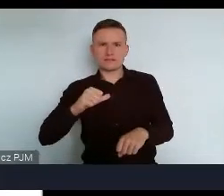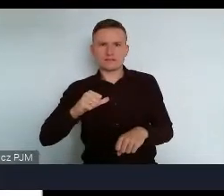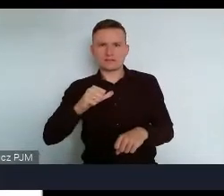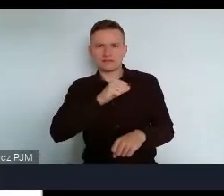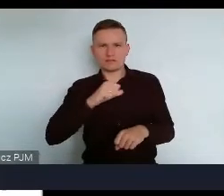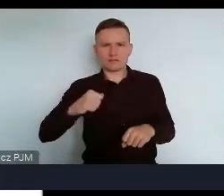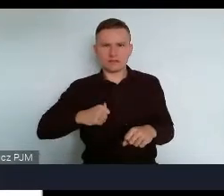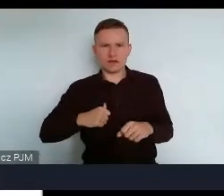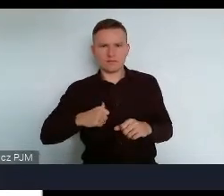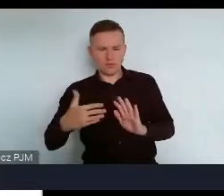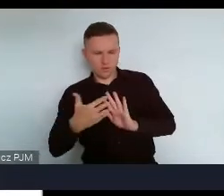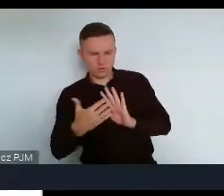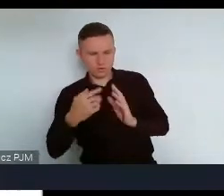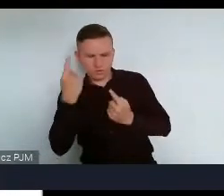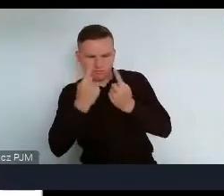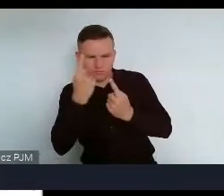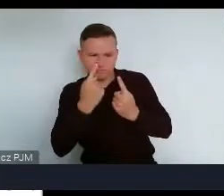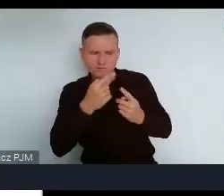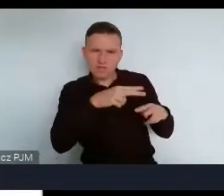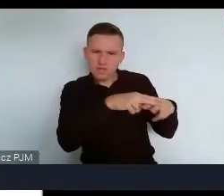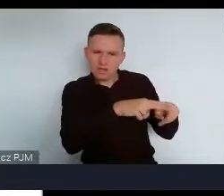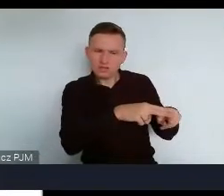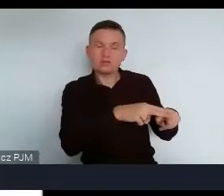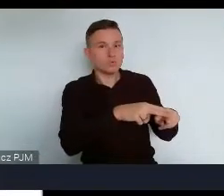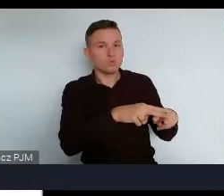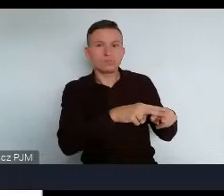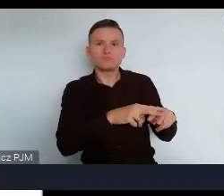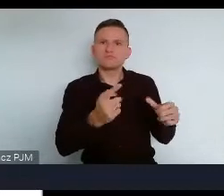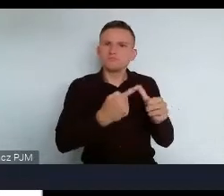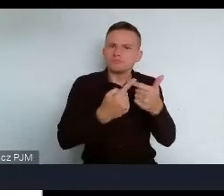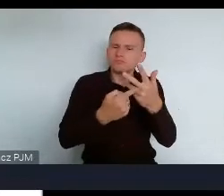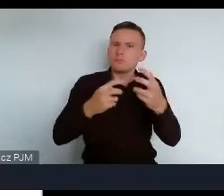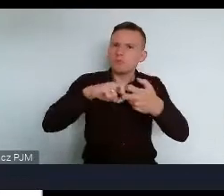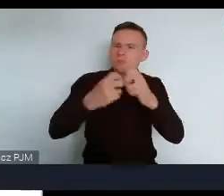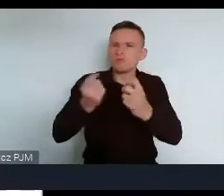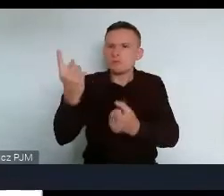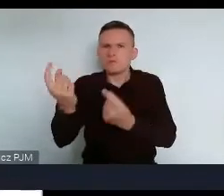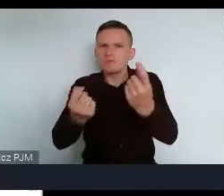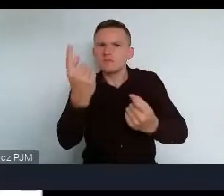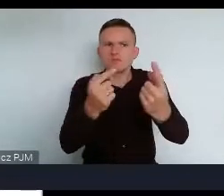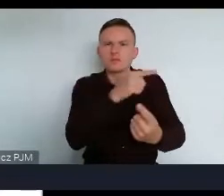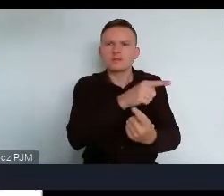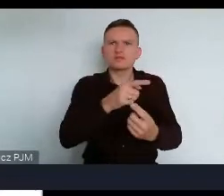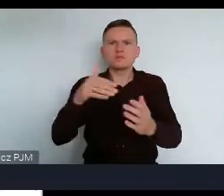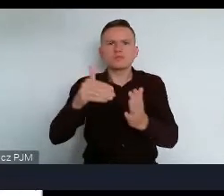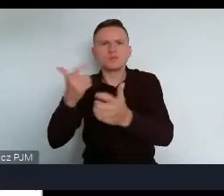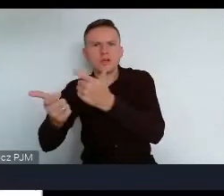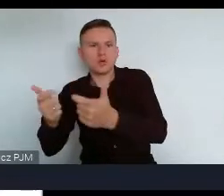odpowiadają kluczowym wyzwaniom i mocnym stronom miasta. Trzy projekty pilotażowe